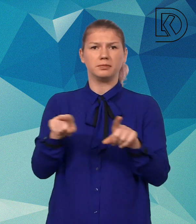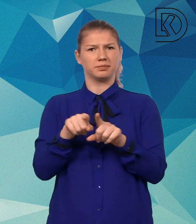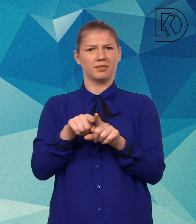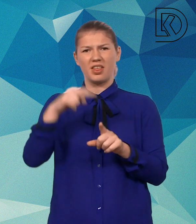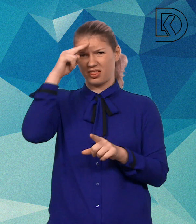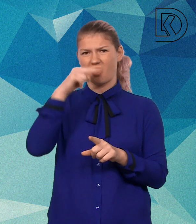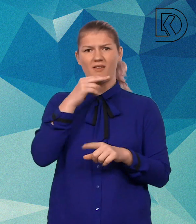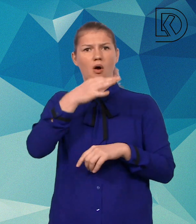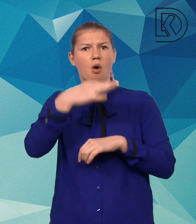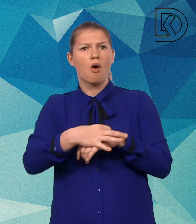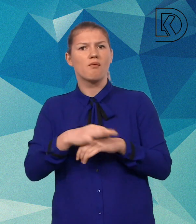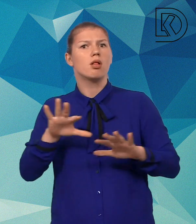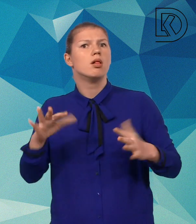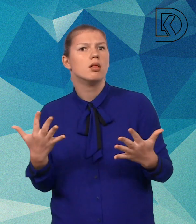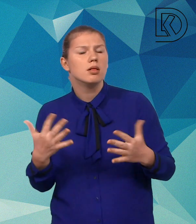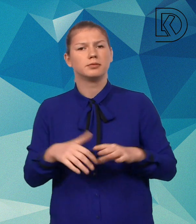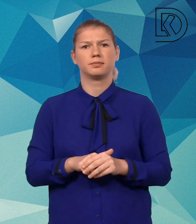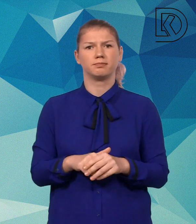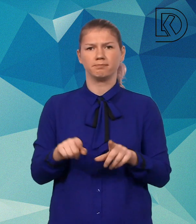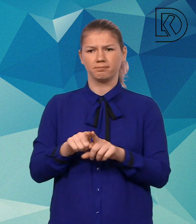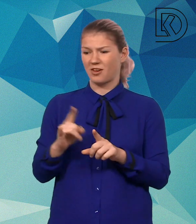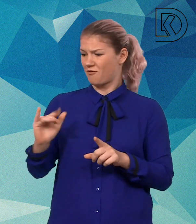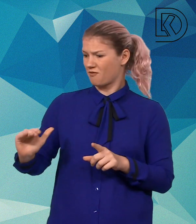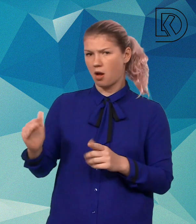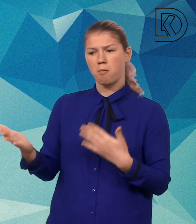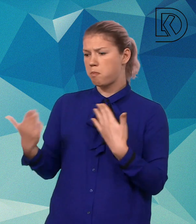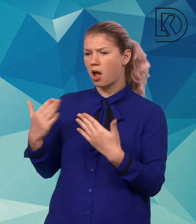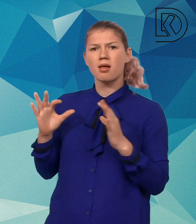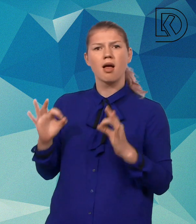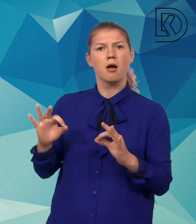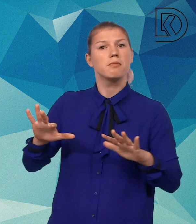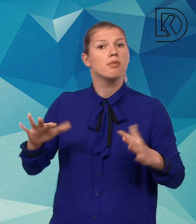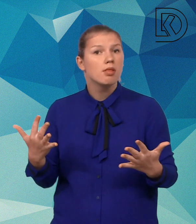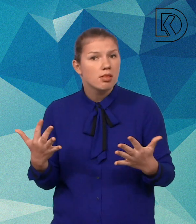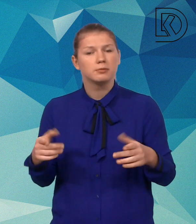Kokios yra tėvų atsakomybės? Kaip teisingai bendrauti su vaiku?